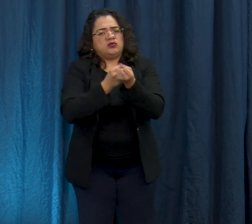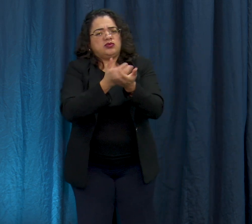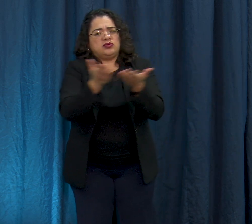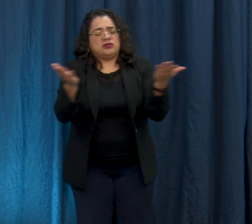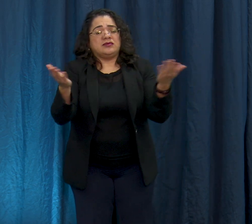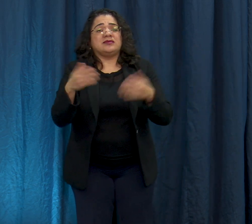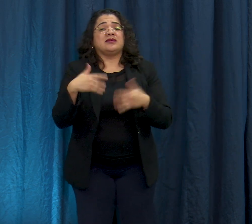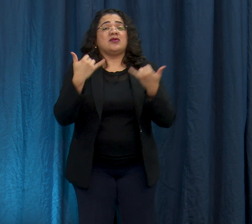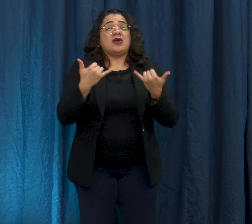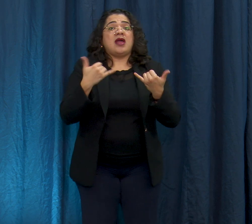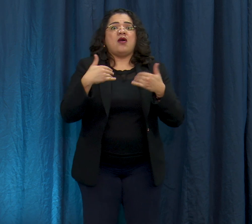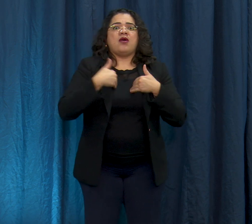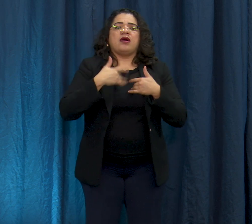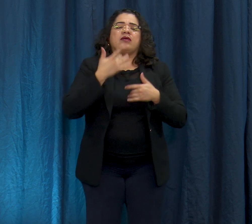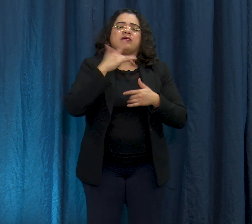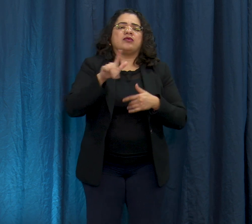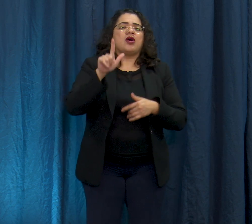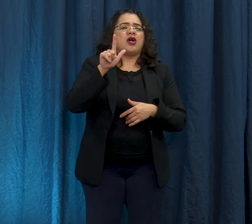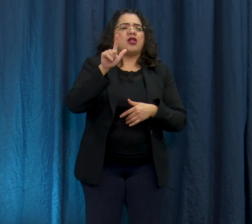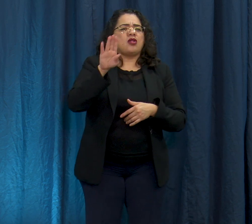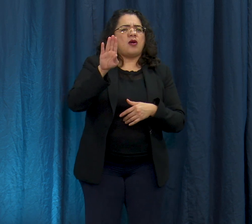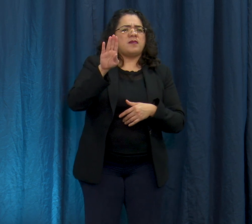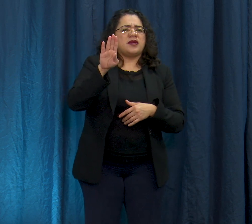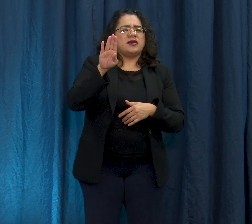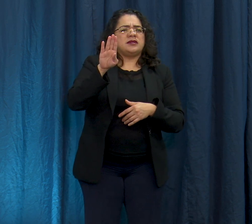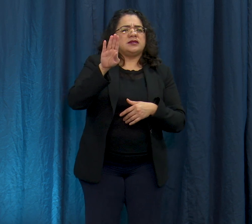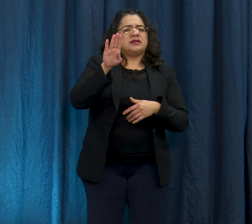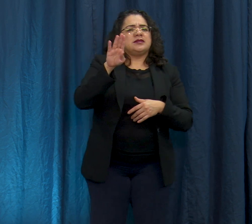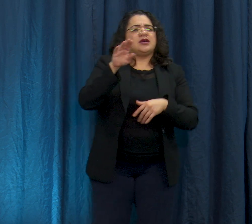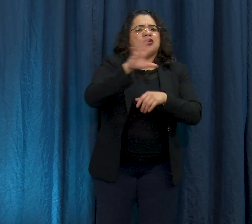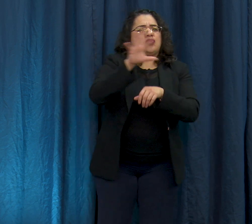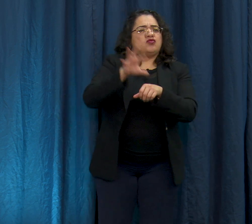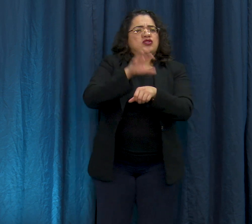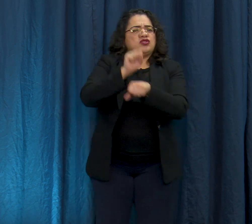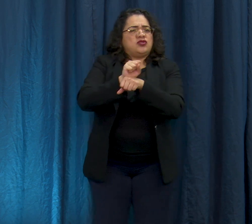profesionales medicos voluntarios de la comunidad de ante mano le Sacre decimos